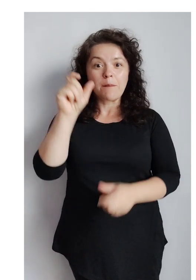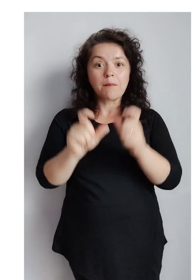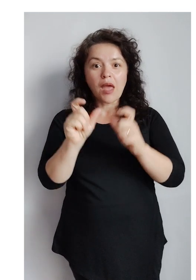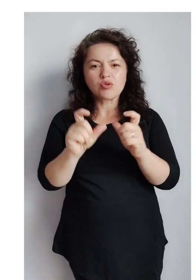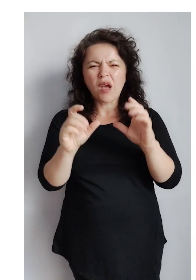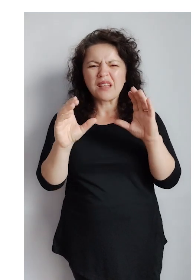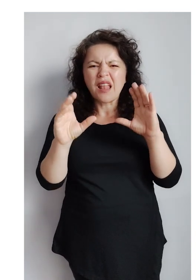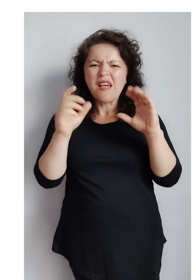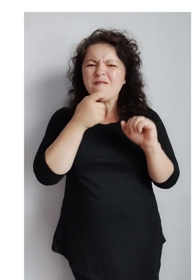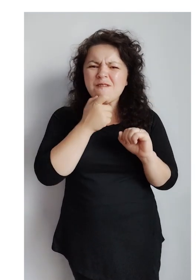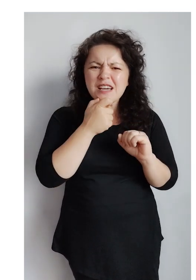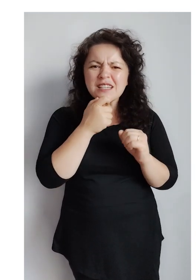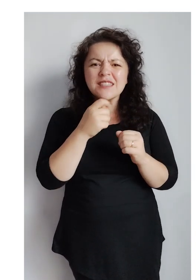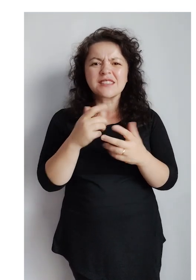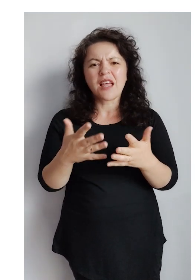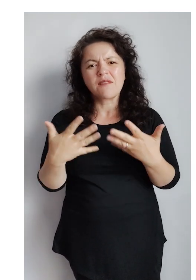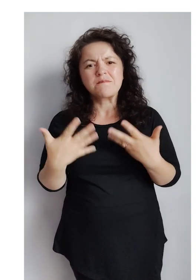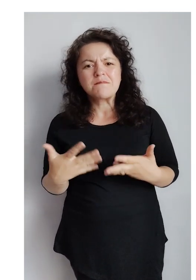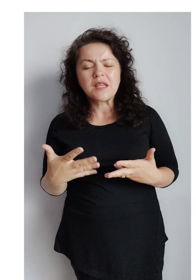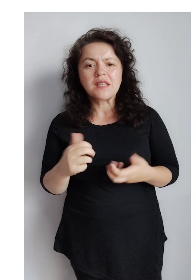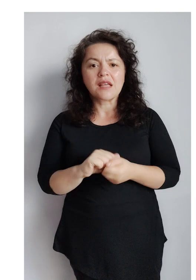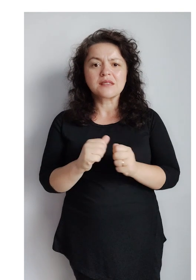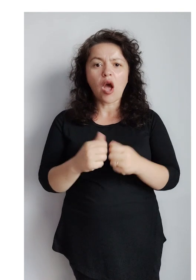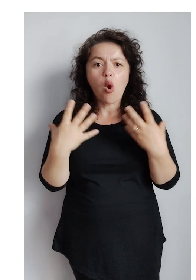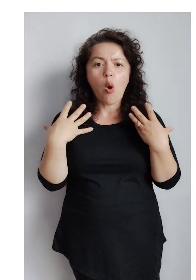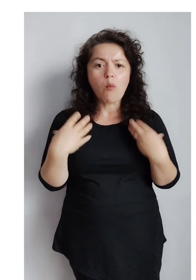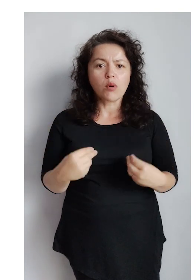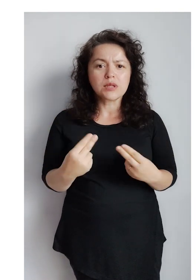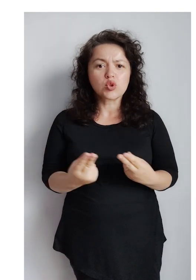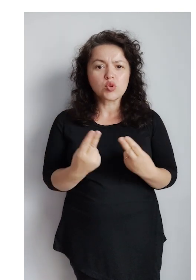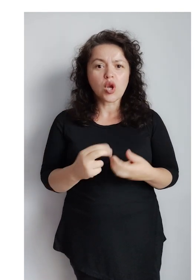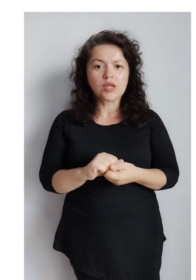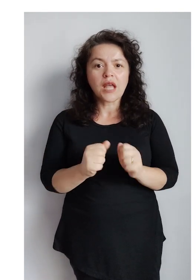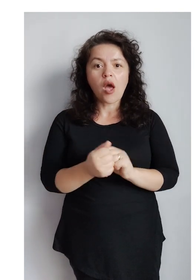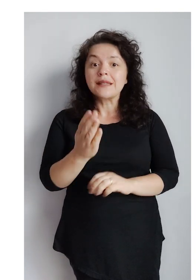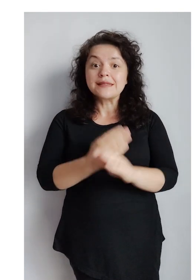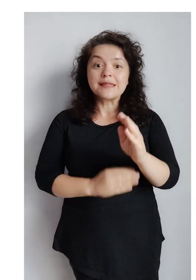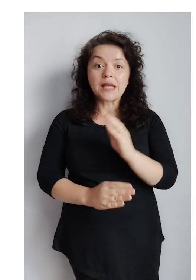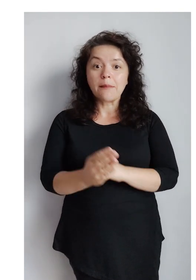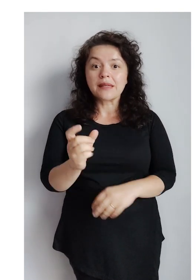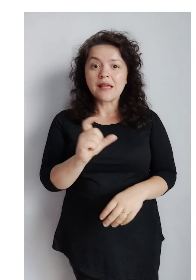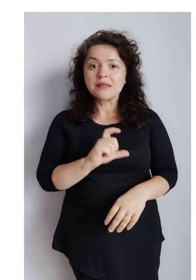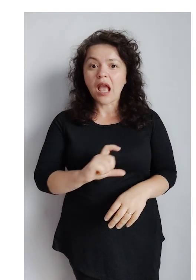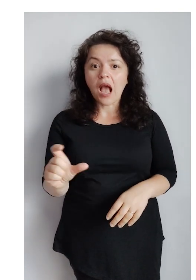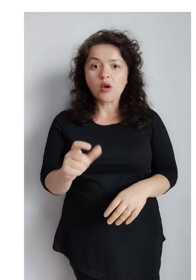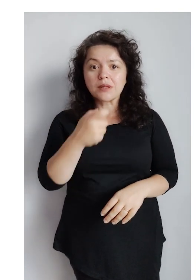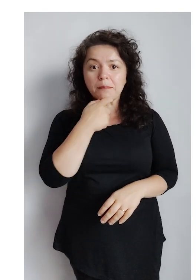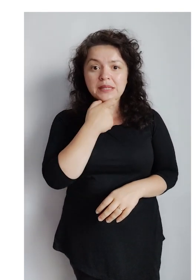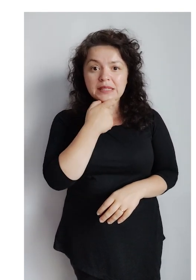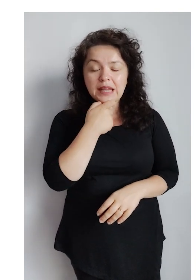Persoanele în vârstă care pot fi fragile sau obosesc ușor sau au dizabilități din cauza bătrâneții